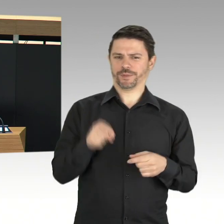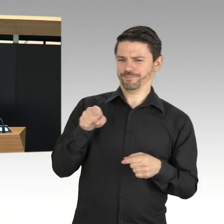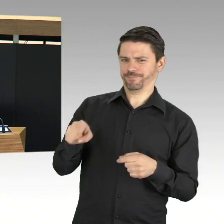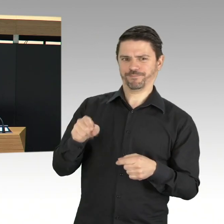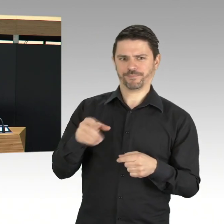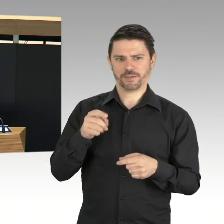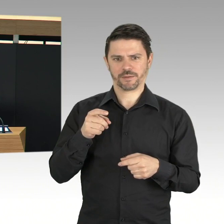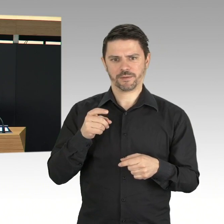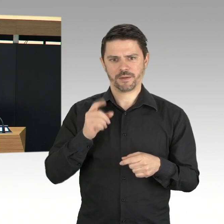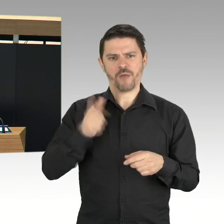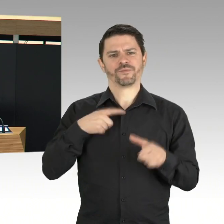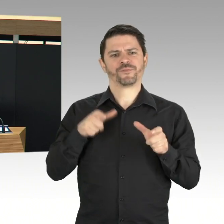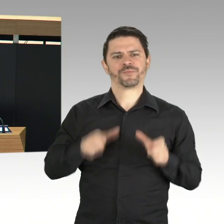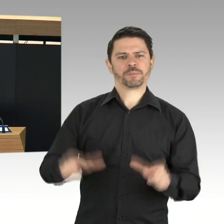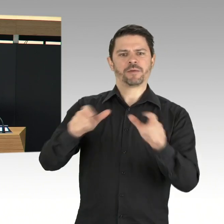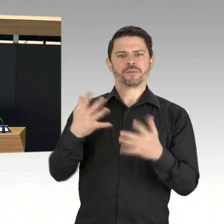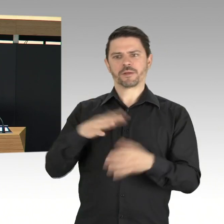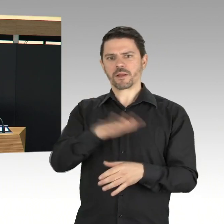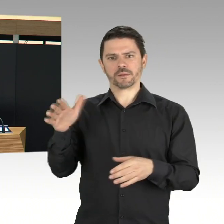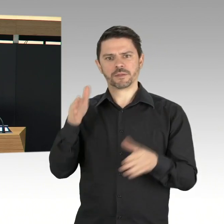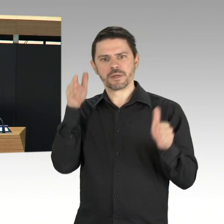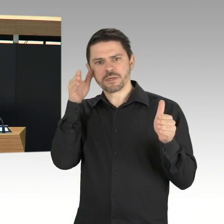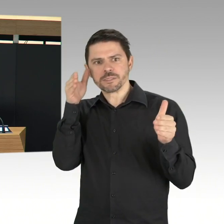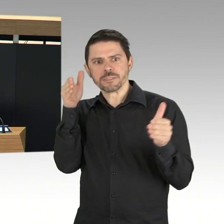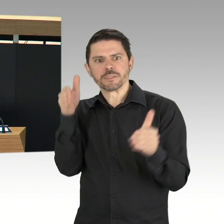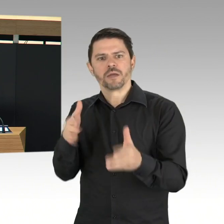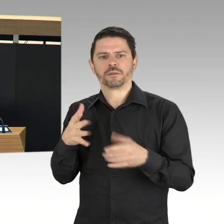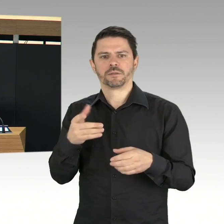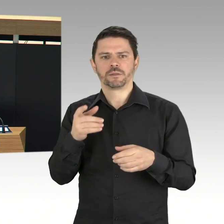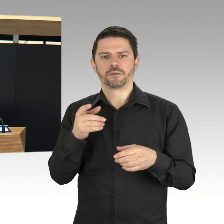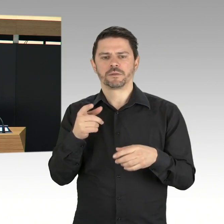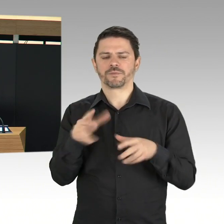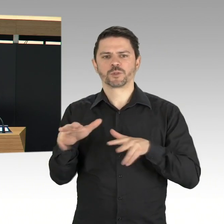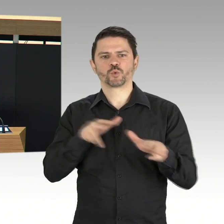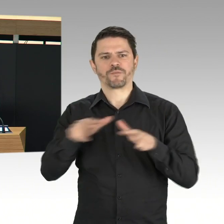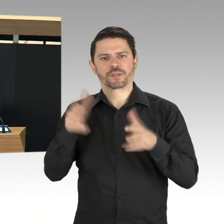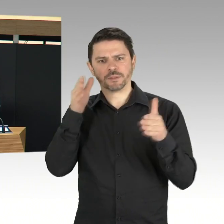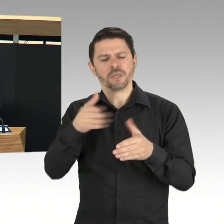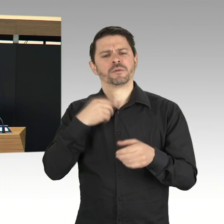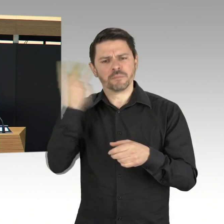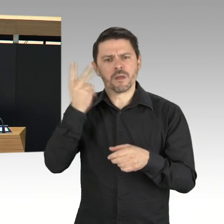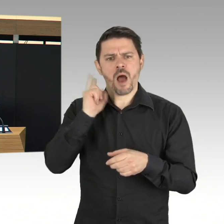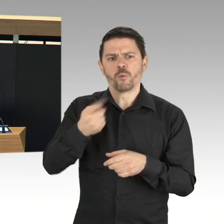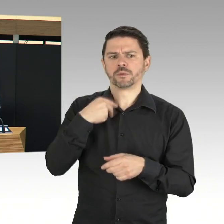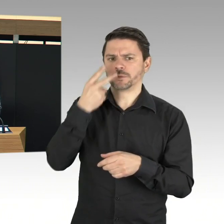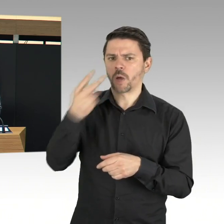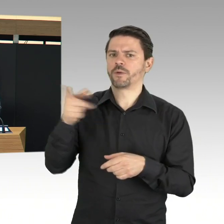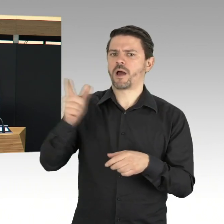für die eine höhere Miete nicht tragbar ist. Die Härtefallregelung für Eigentümerinnen und Eigentümer kommt allerdings nur in Betracht,